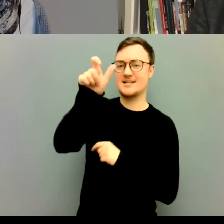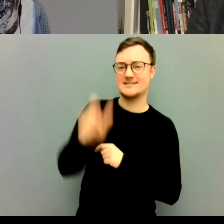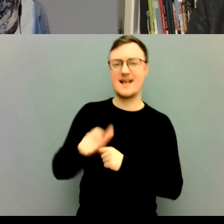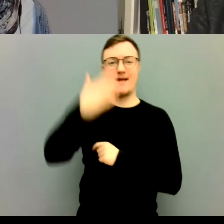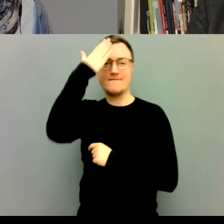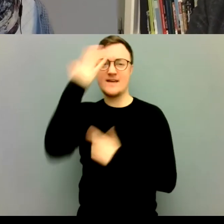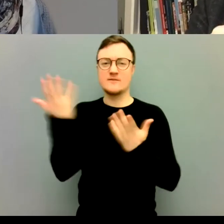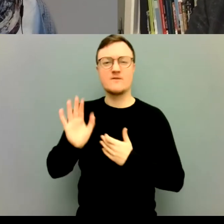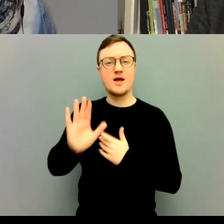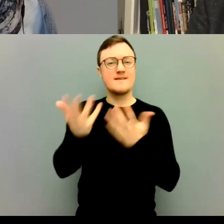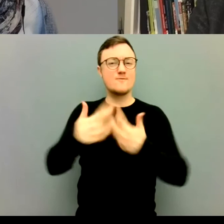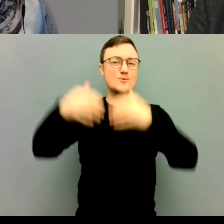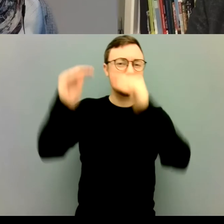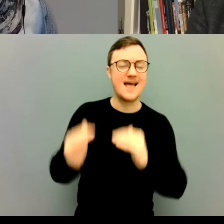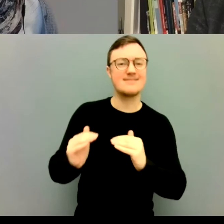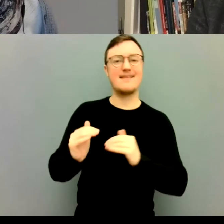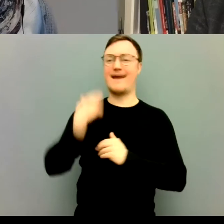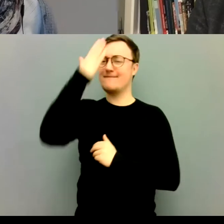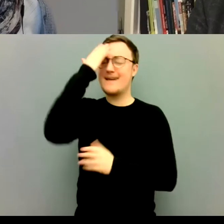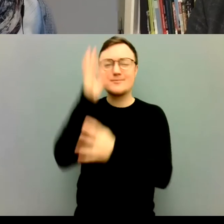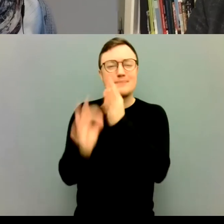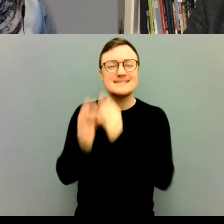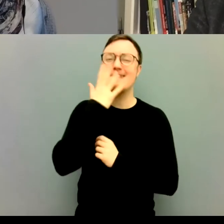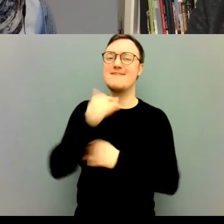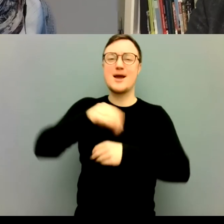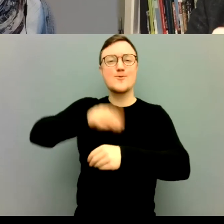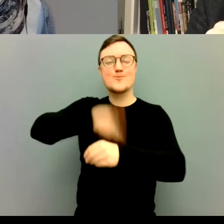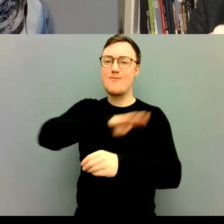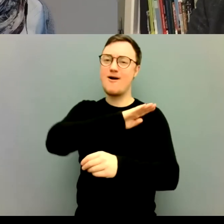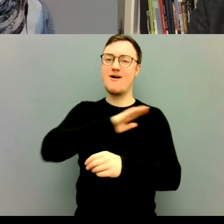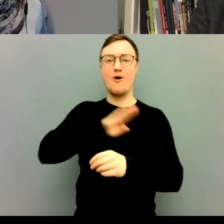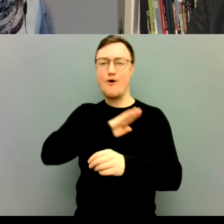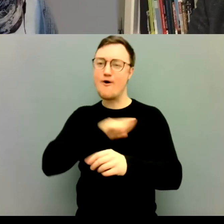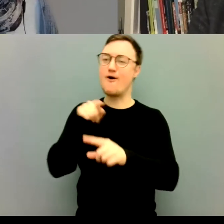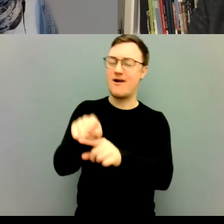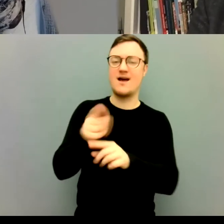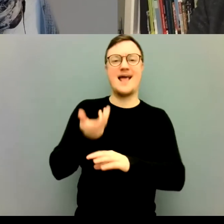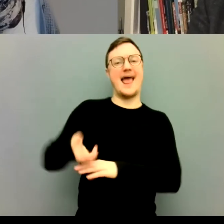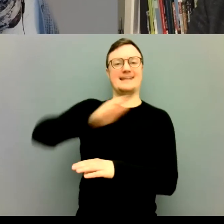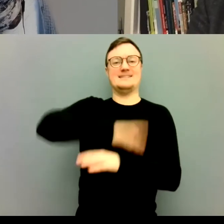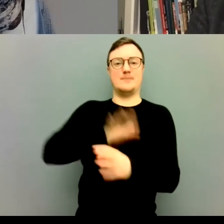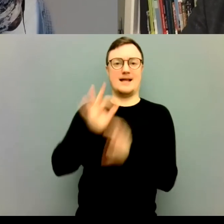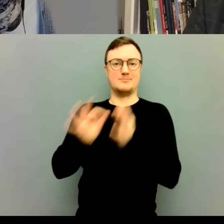funktionsnedsättning, och de sjukdomar man drabbats av och är expert på ens-